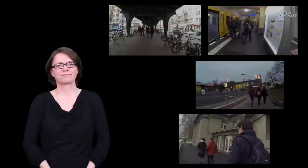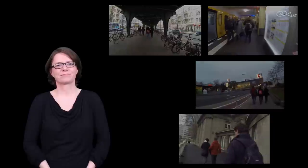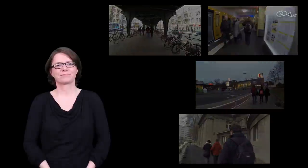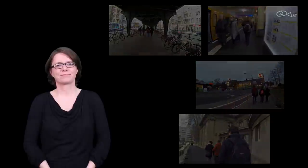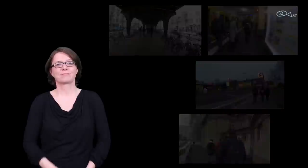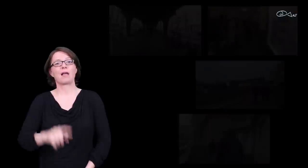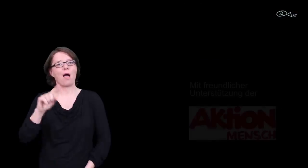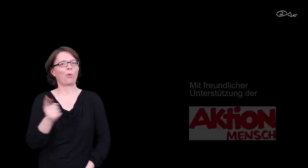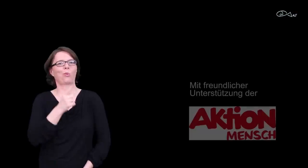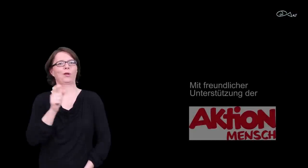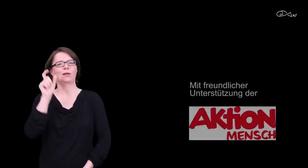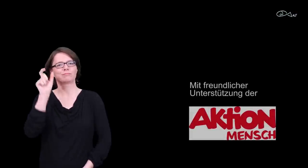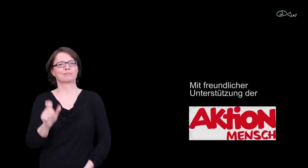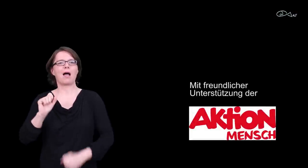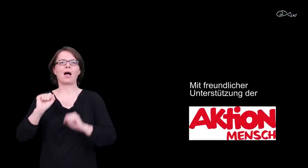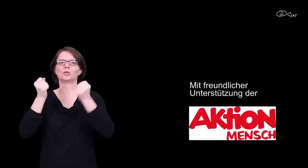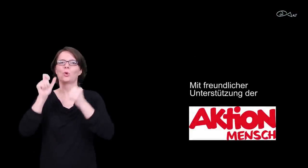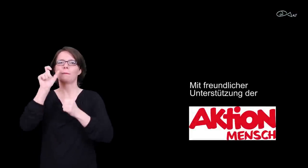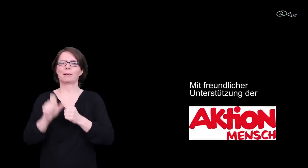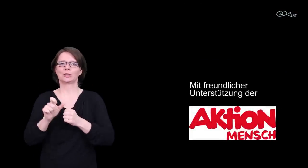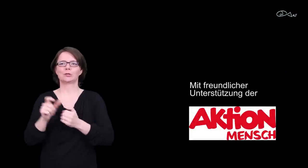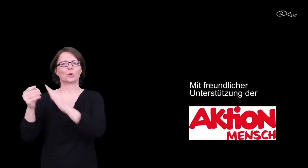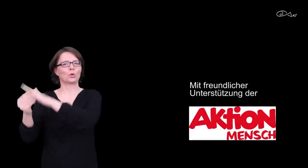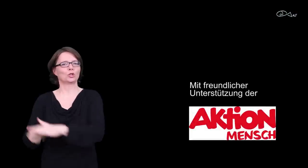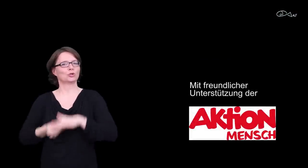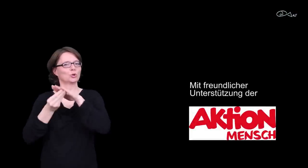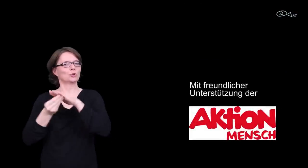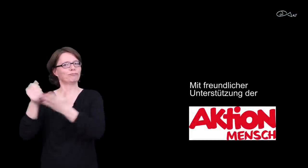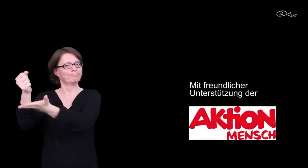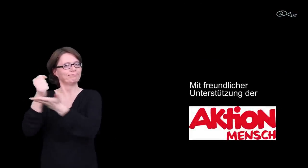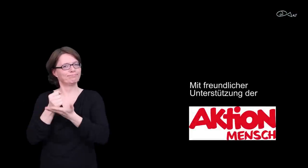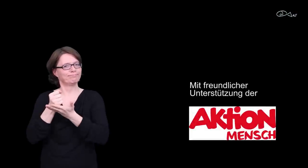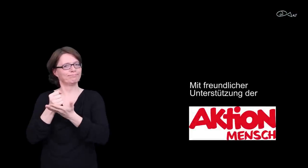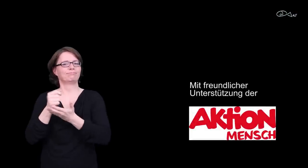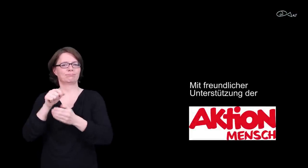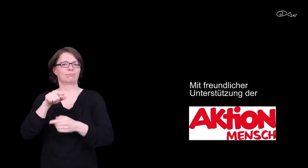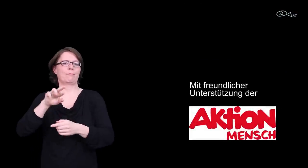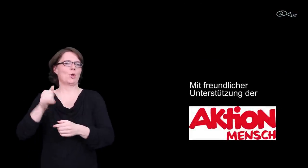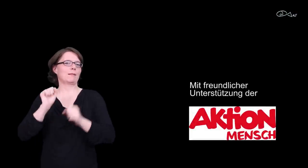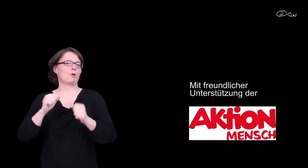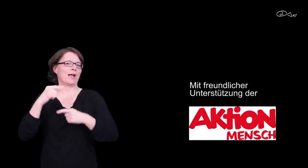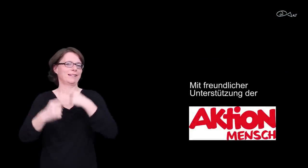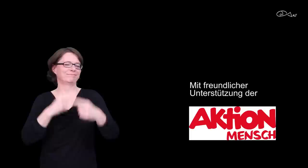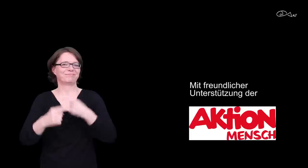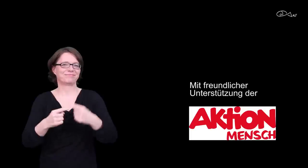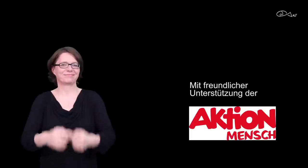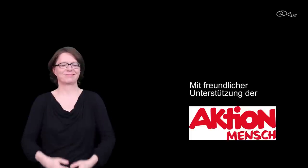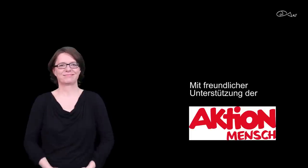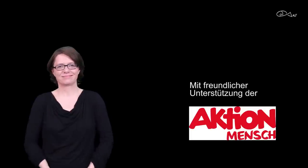Außerdem möchte ich der Aktion Mensch für die finanzielle Unterstützung danken. Nur so war das Projekt möglich.